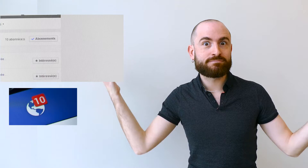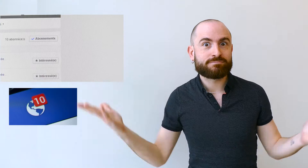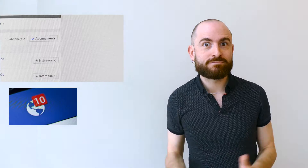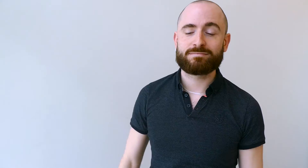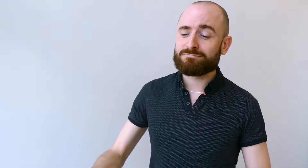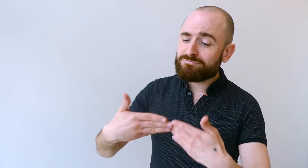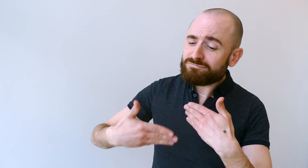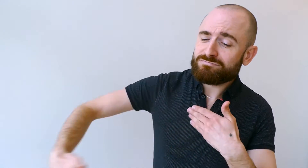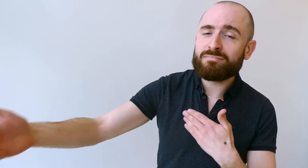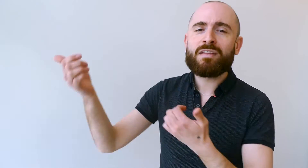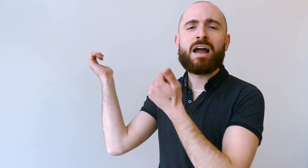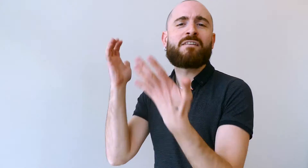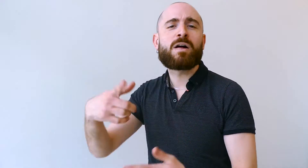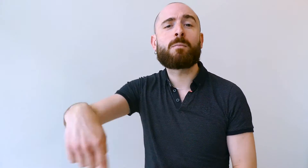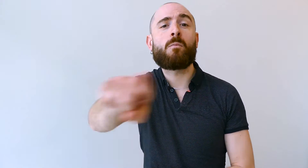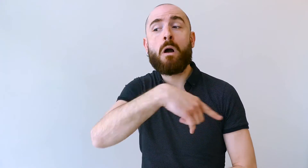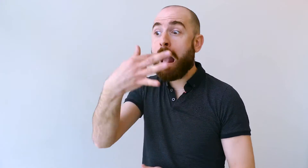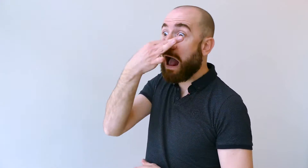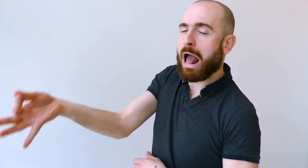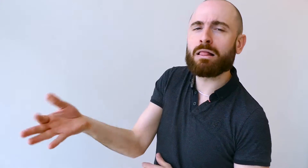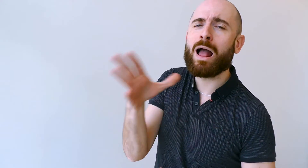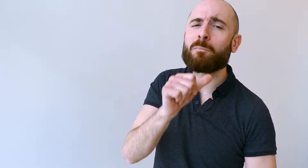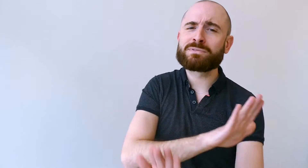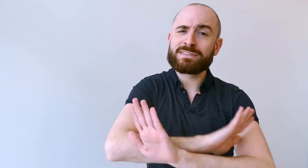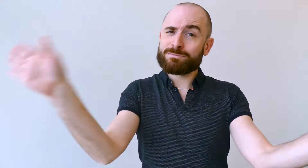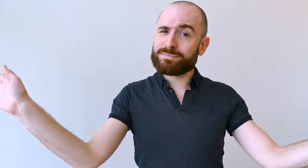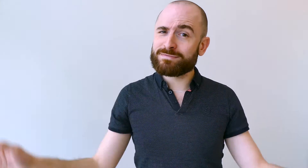Avec tout ça, impossible de manquer un événement susceptible de vous intéresser !